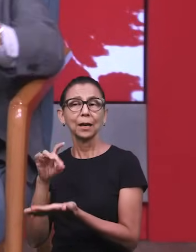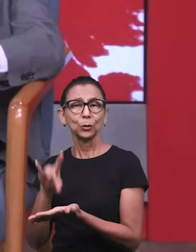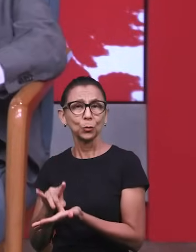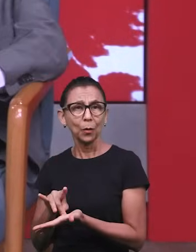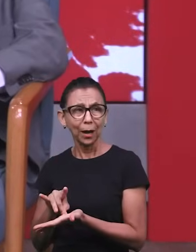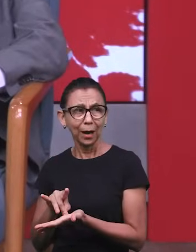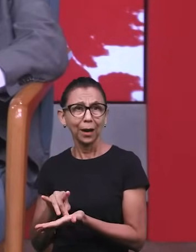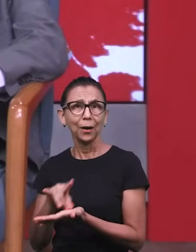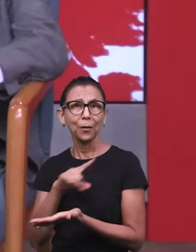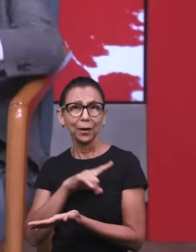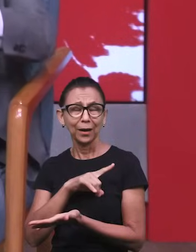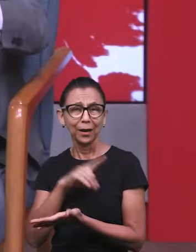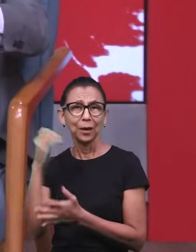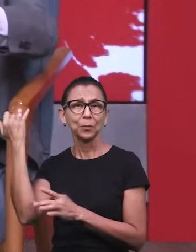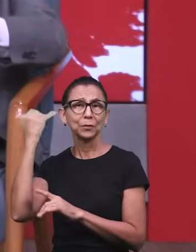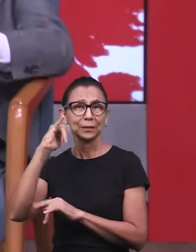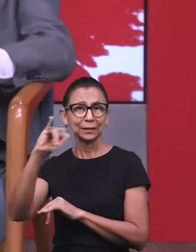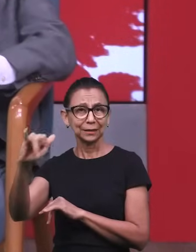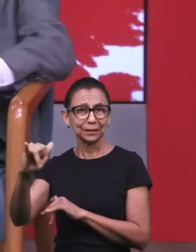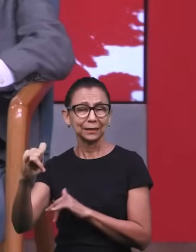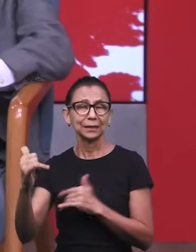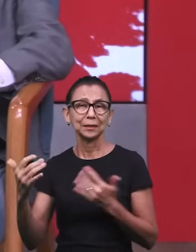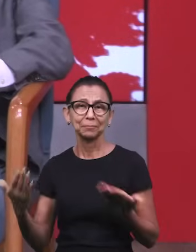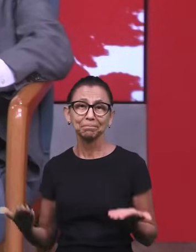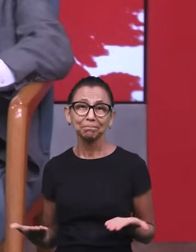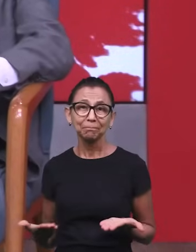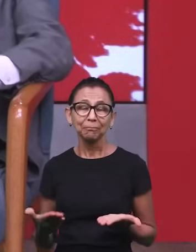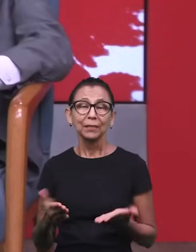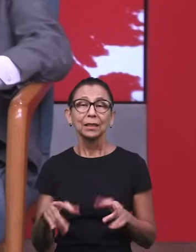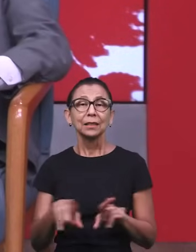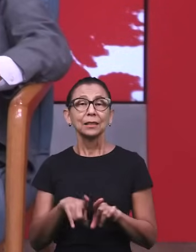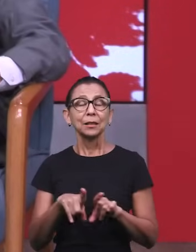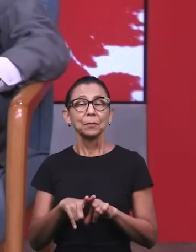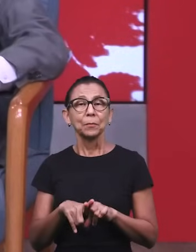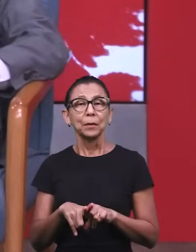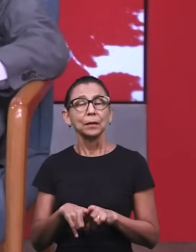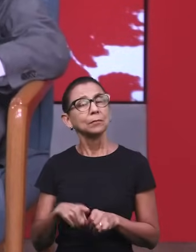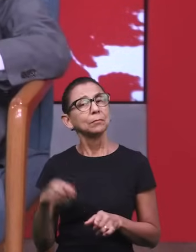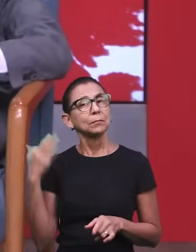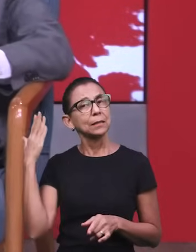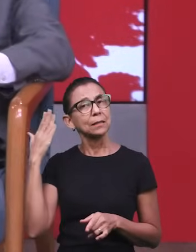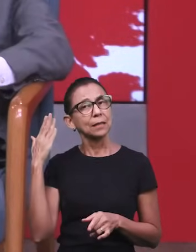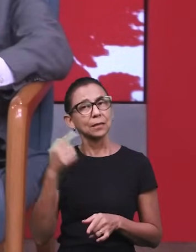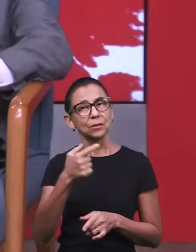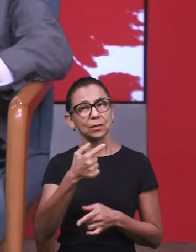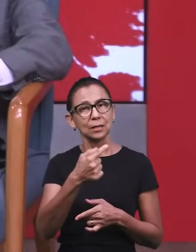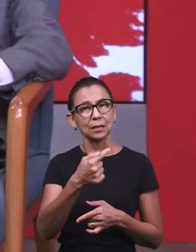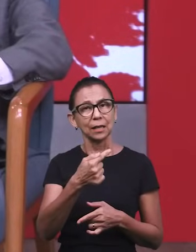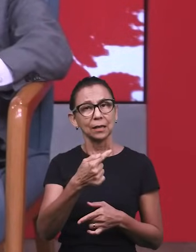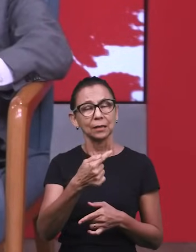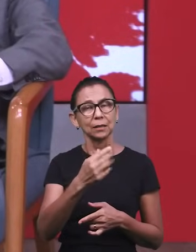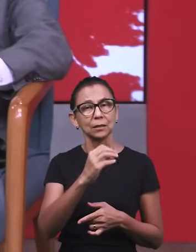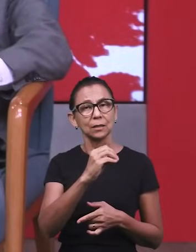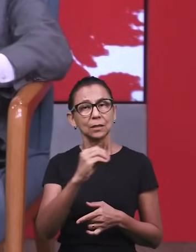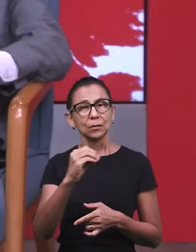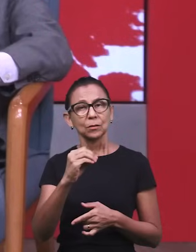Anos Antes de Cristo que hoje nós estamos vendo presente né na vida do Povo Na vida nós estamos